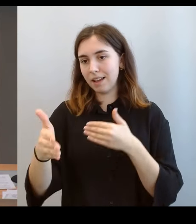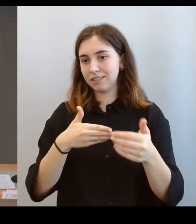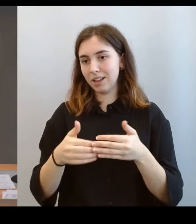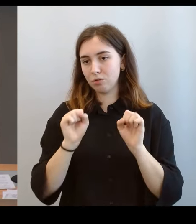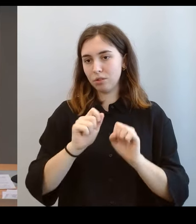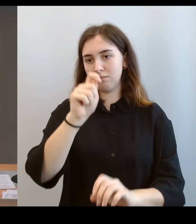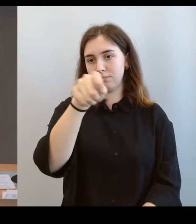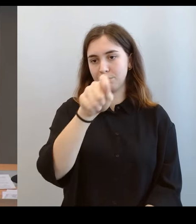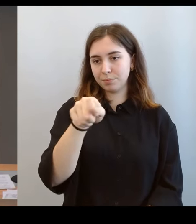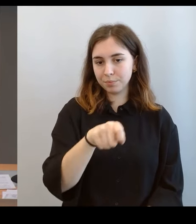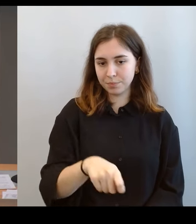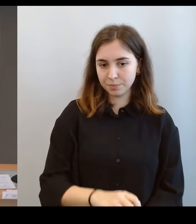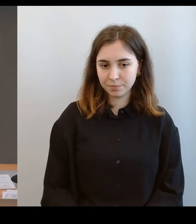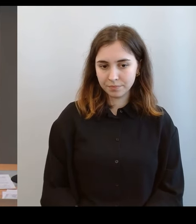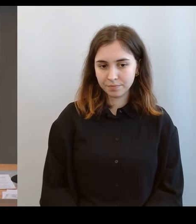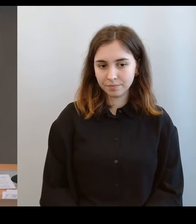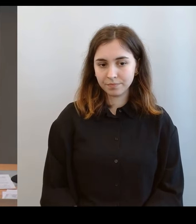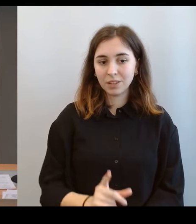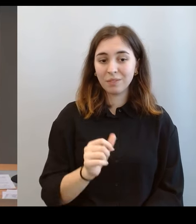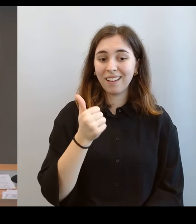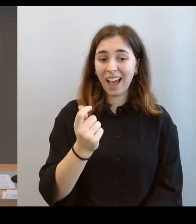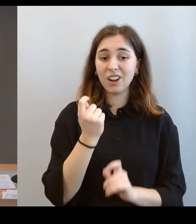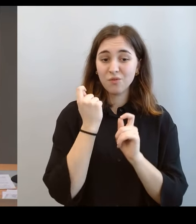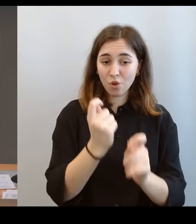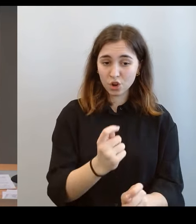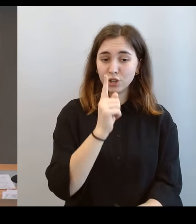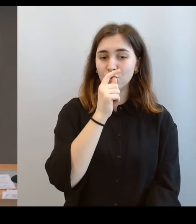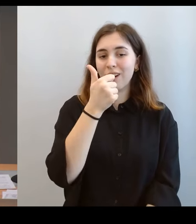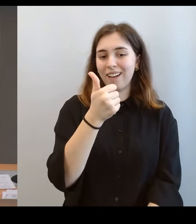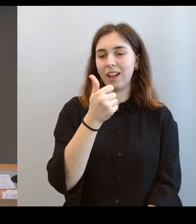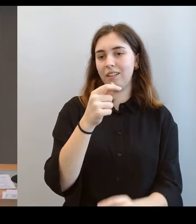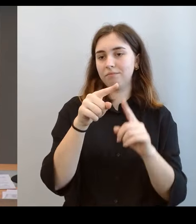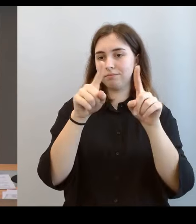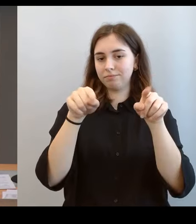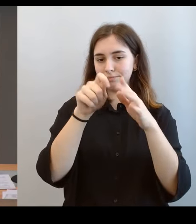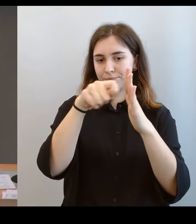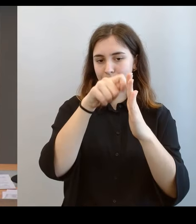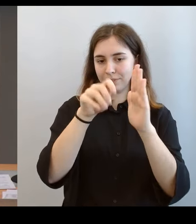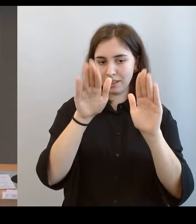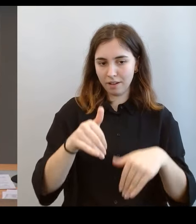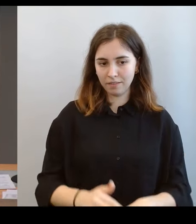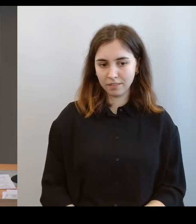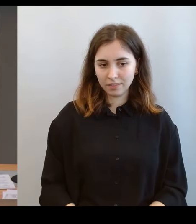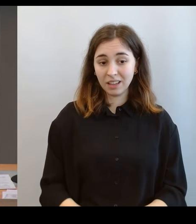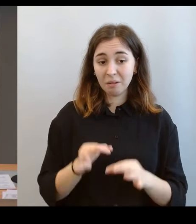nur ein Feld angekreuzt werden. Stimmzettel ohne Kreuz mit mehreren Kreuzen für einen Vorschlag.